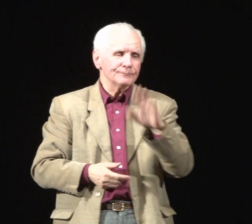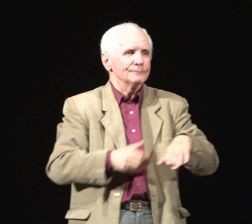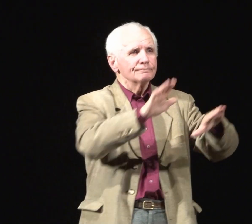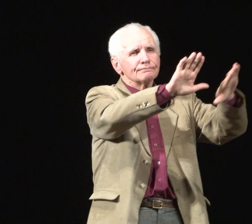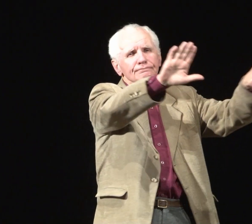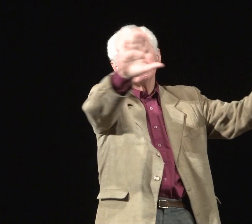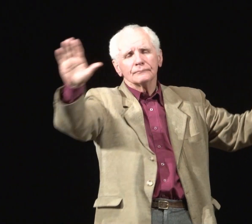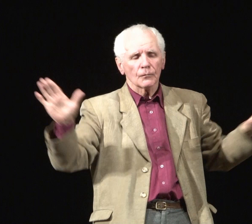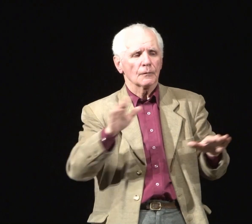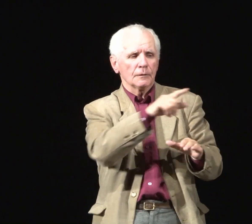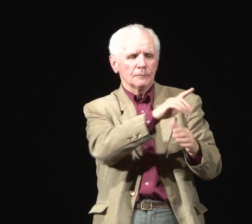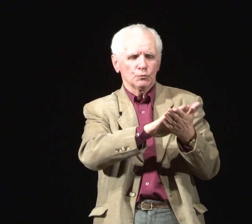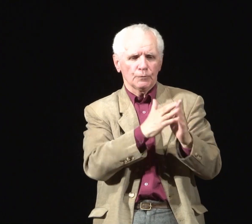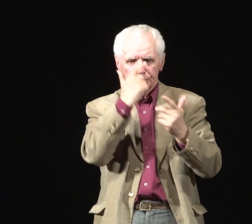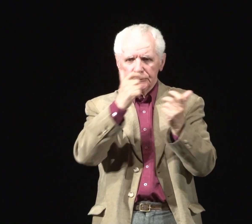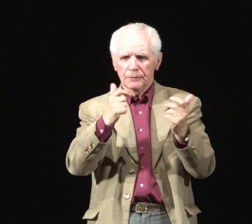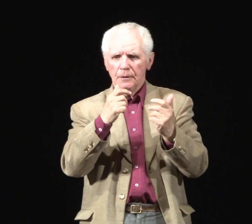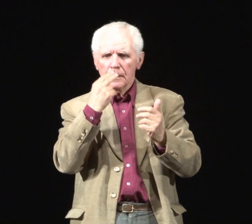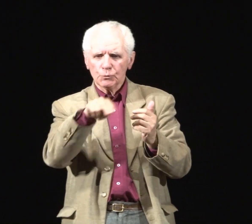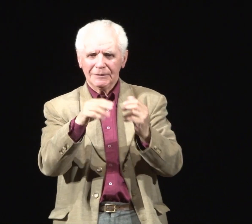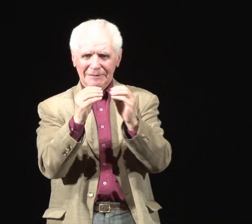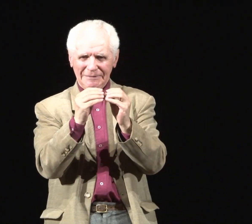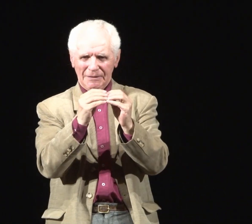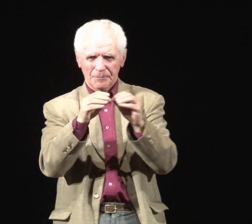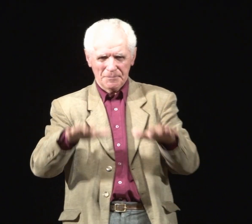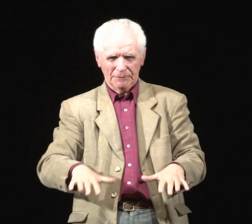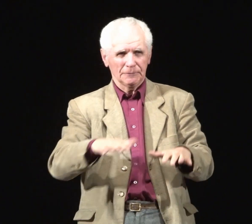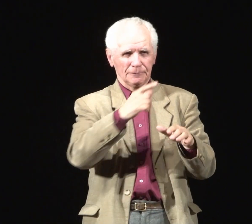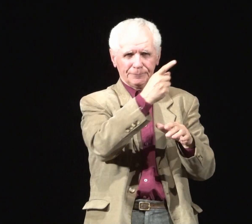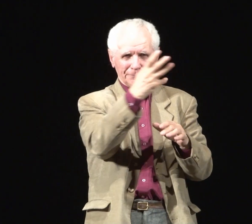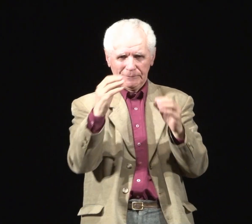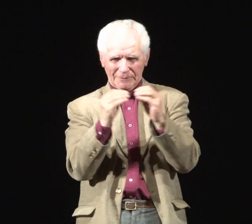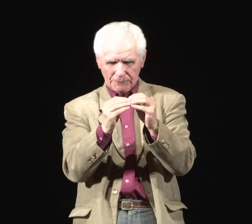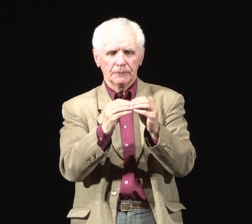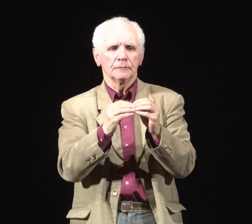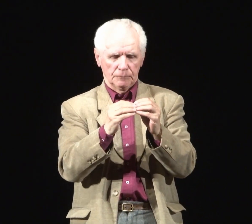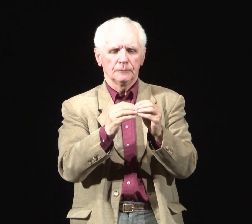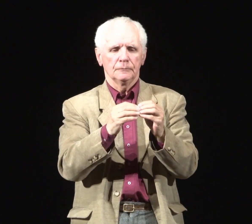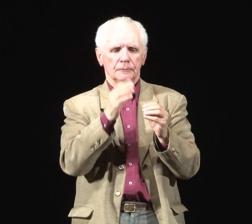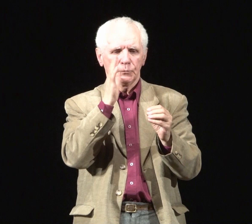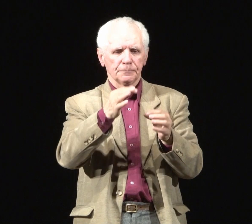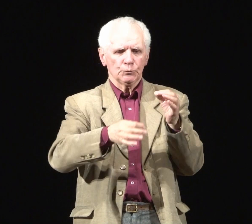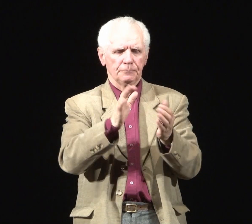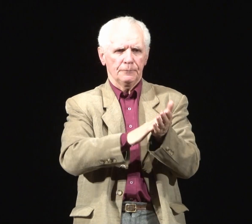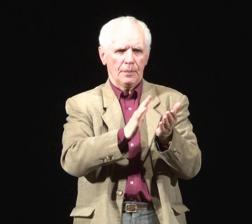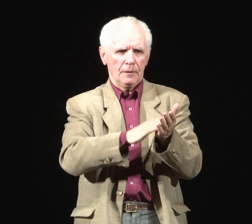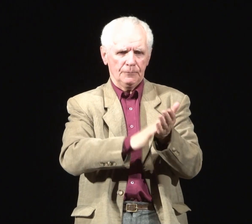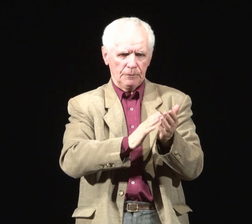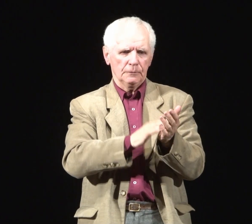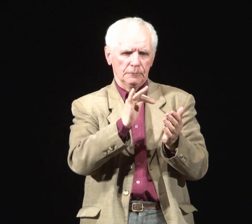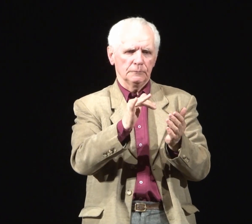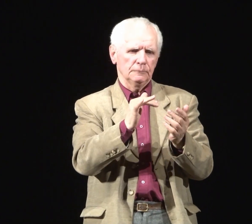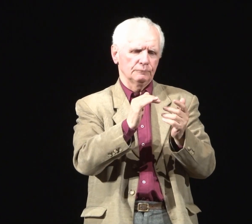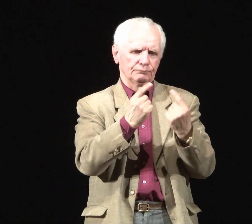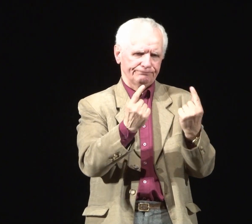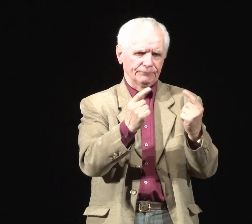Было объявлено: авторы лучших 10 работ будут награждены премией